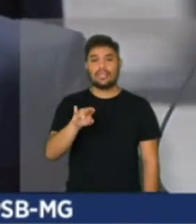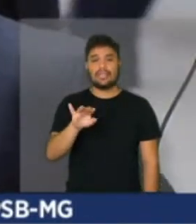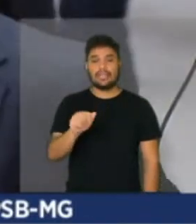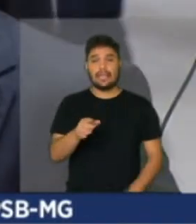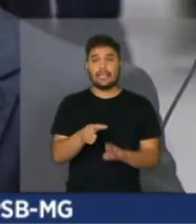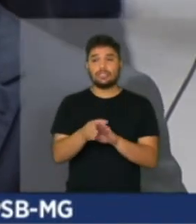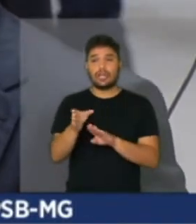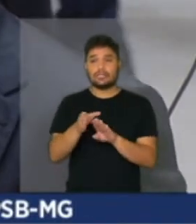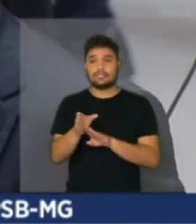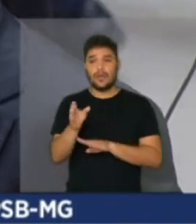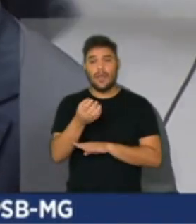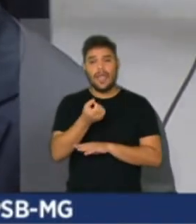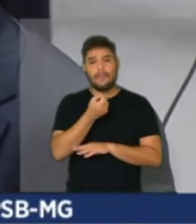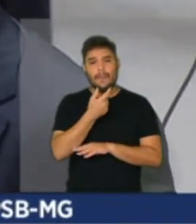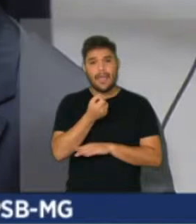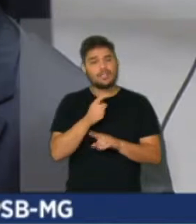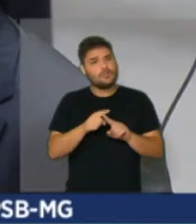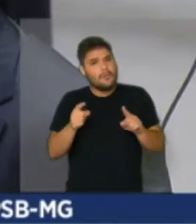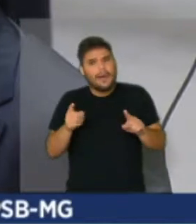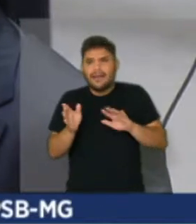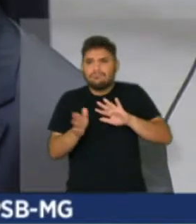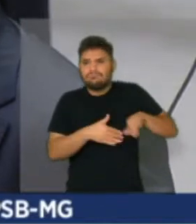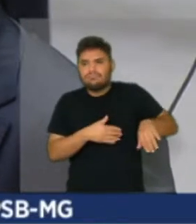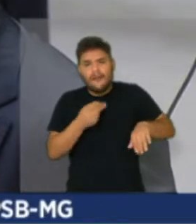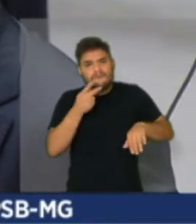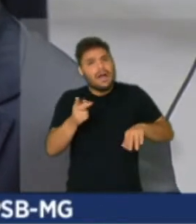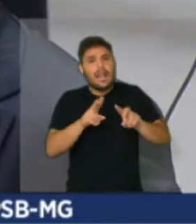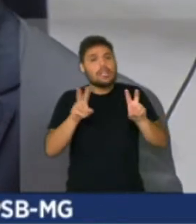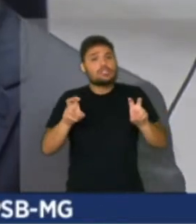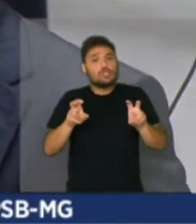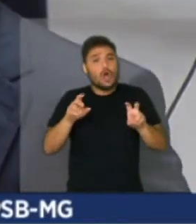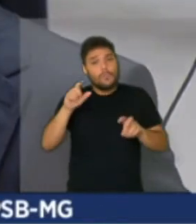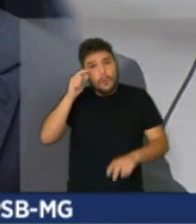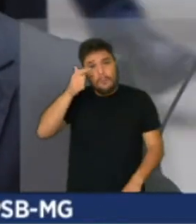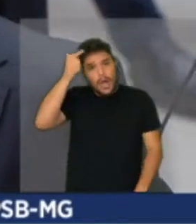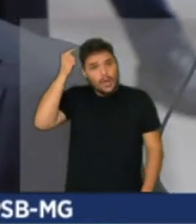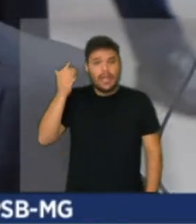RICA CLOROQUINA FALA A RESPEITO DE PAULO GUEDES, FALA QUE PAULO GUEDES INTERMEDIOU INCLUSIVE O PROJETO DO IMPOSTO